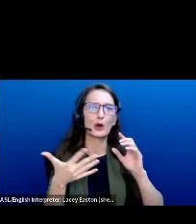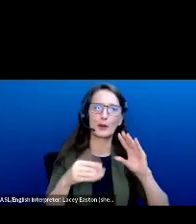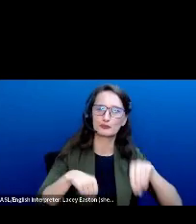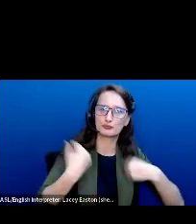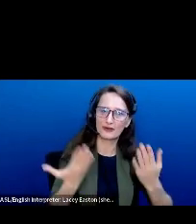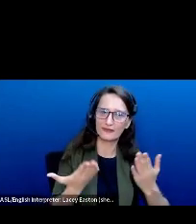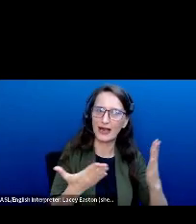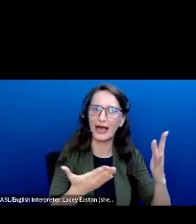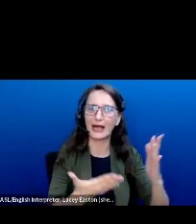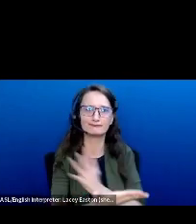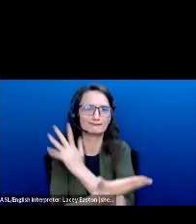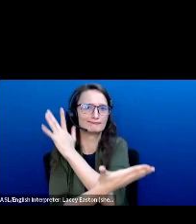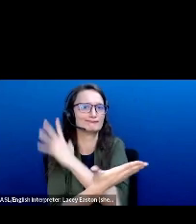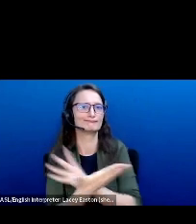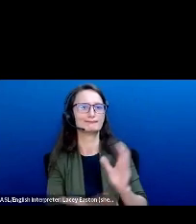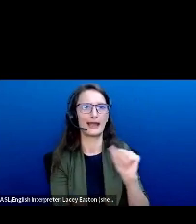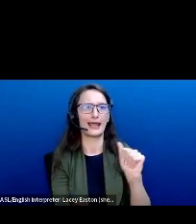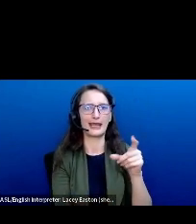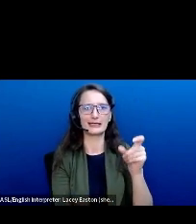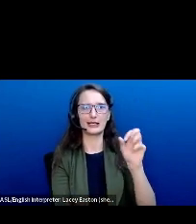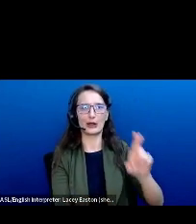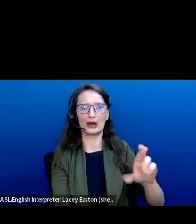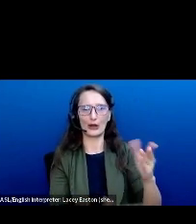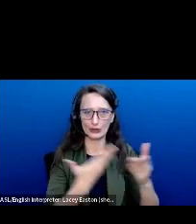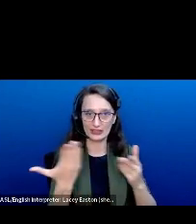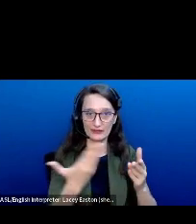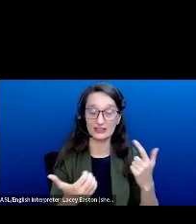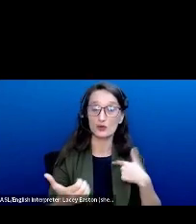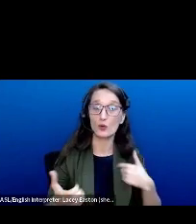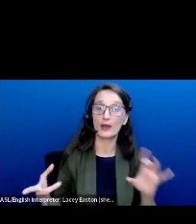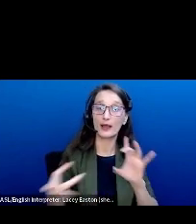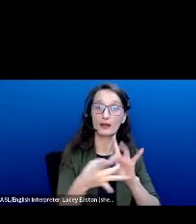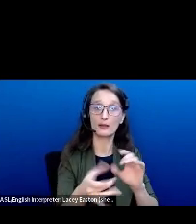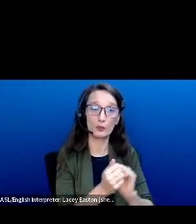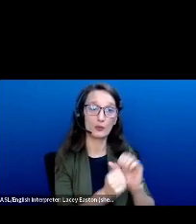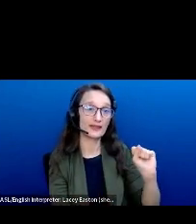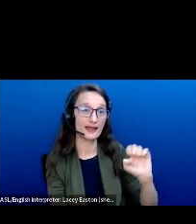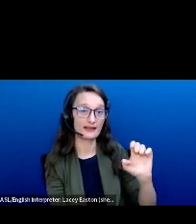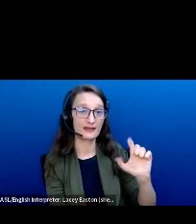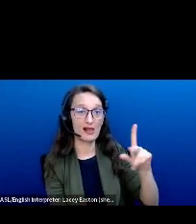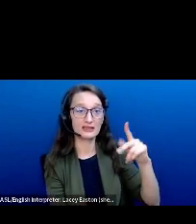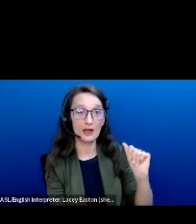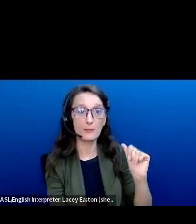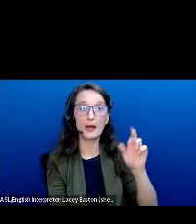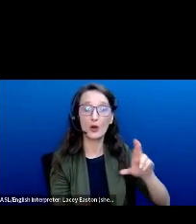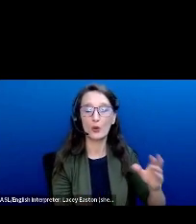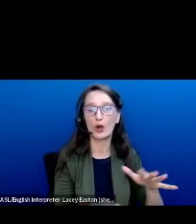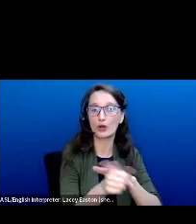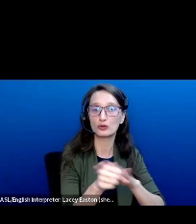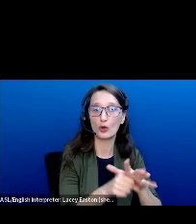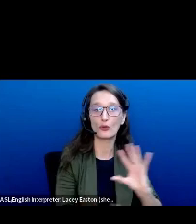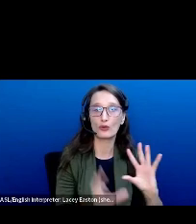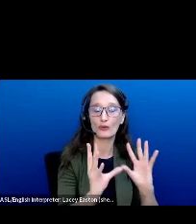nos vinculamos con el centro local de empoderamiento familiar o SELPA, o muchos SELPA o distritos tienen sus propios